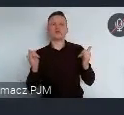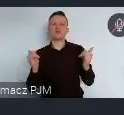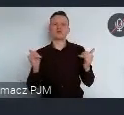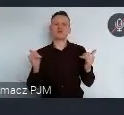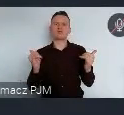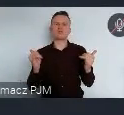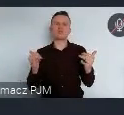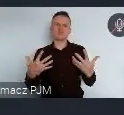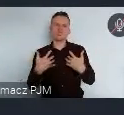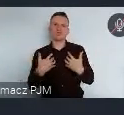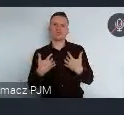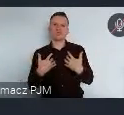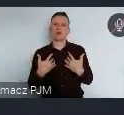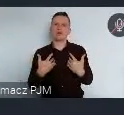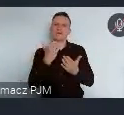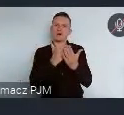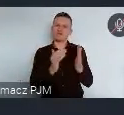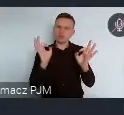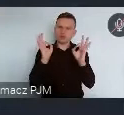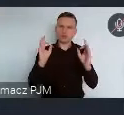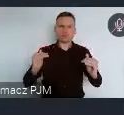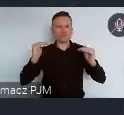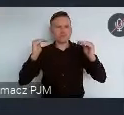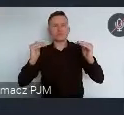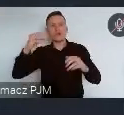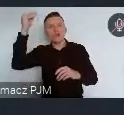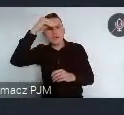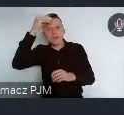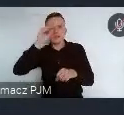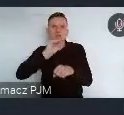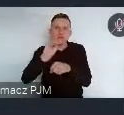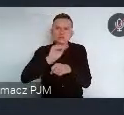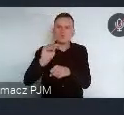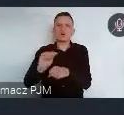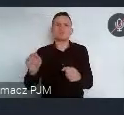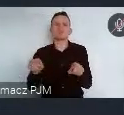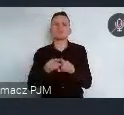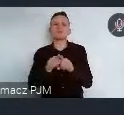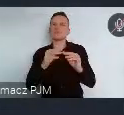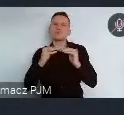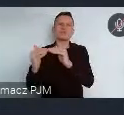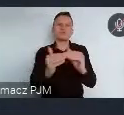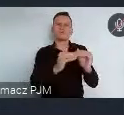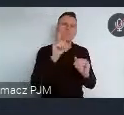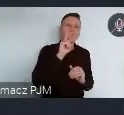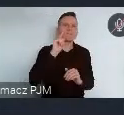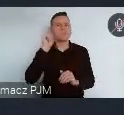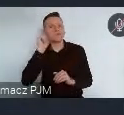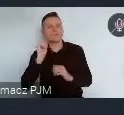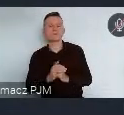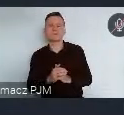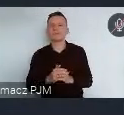i jakość życia, i edukacja, równość płci, i jeszcze szereg innych. Oczywiście to, co jest bardzo ważne